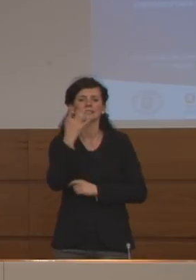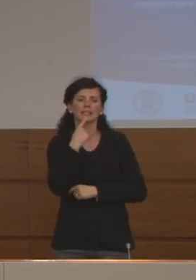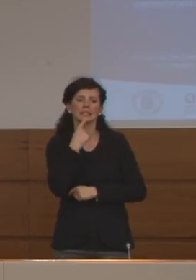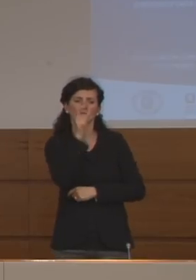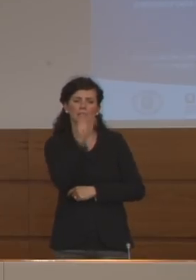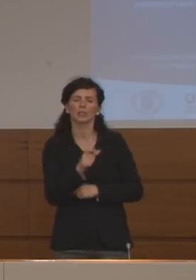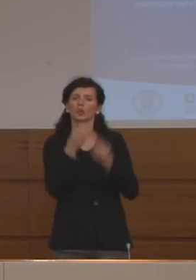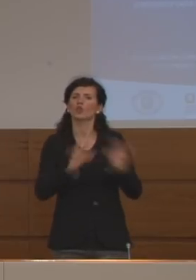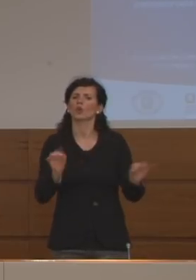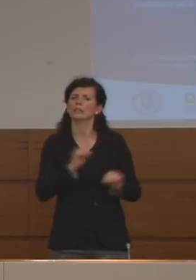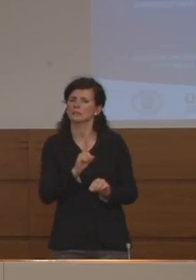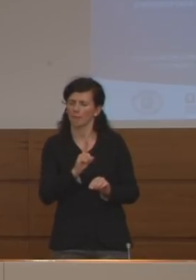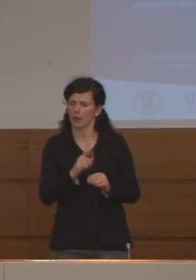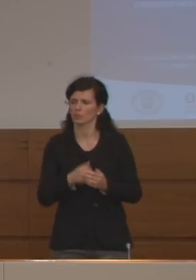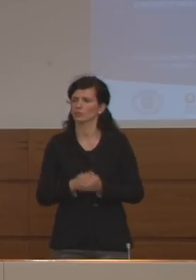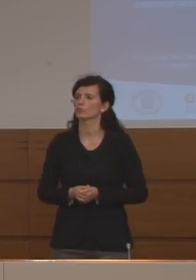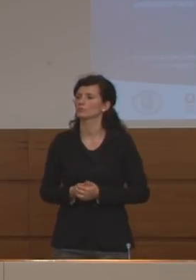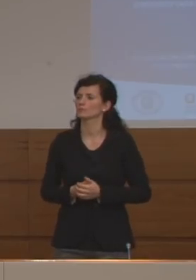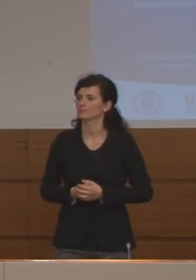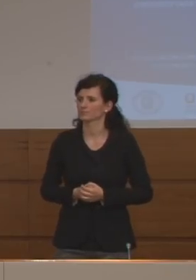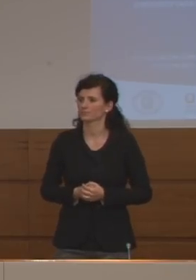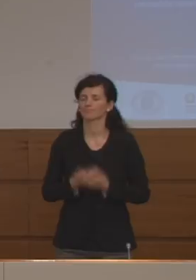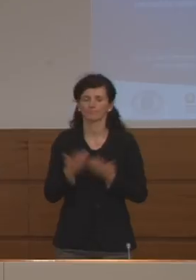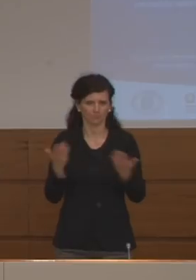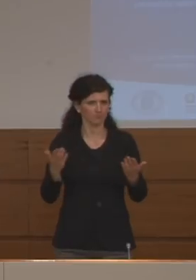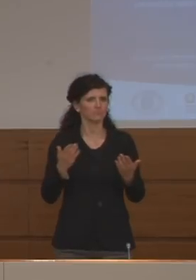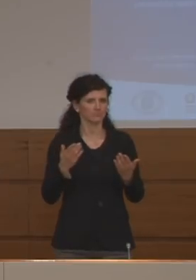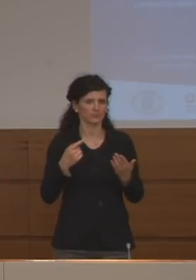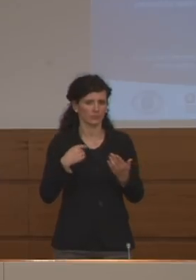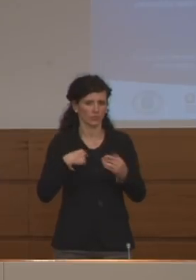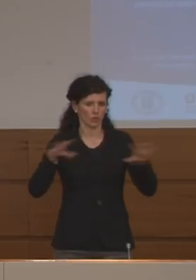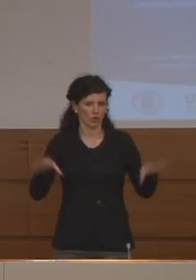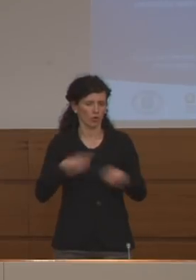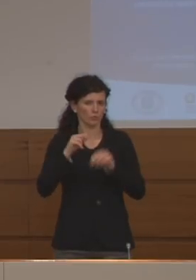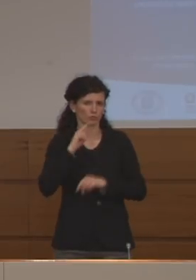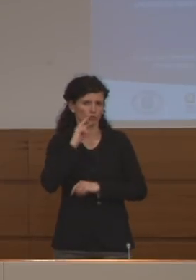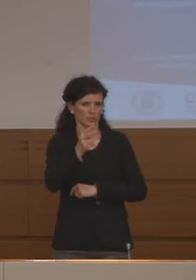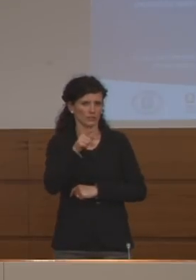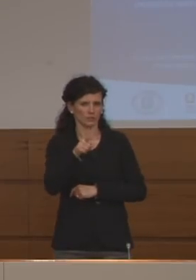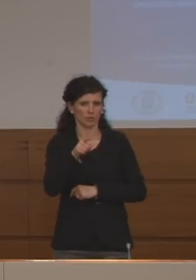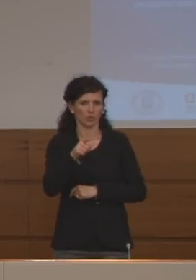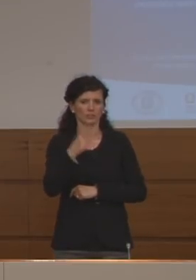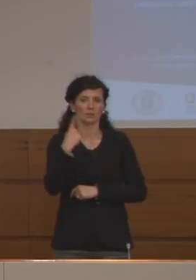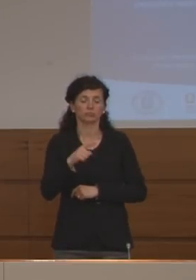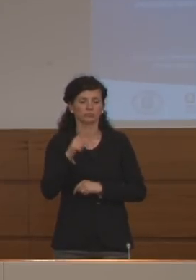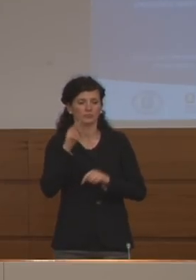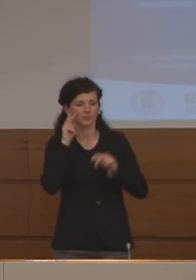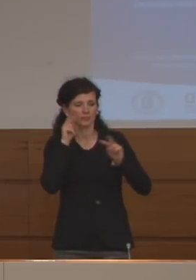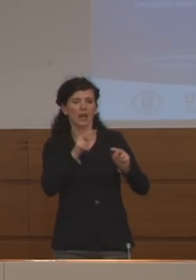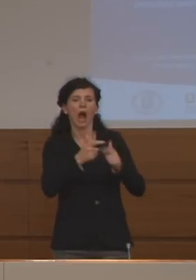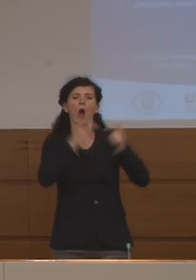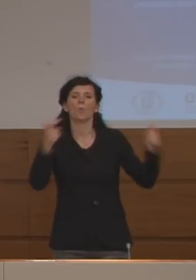Parto da questa questa. Il potenziamento dei controlli.